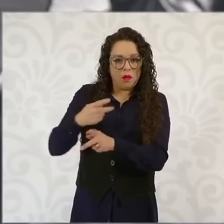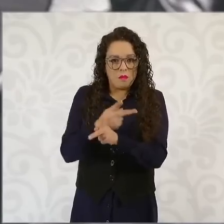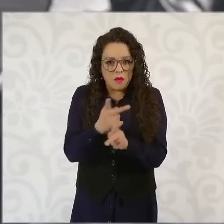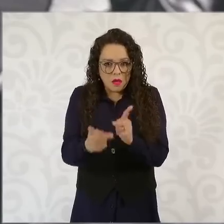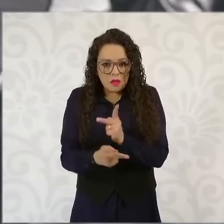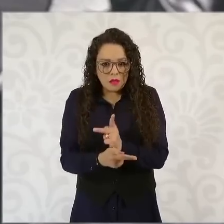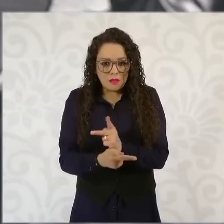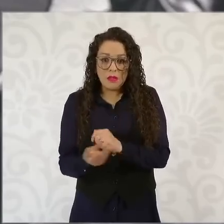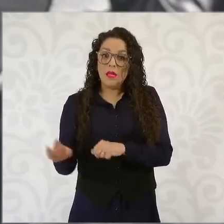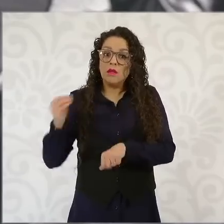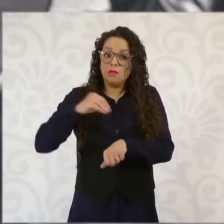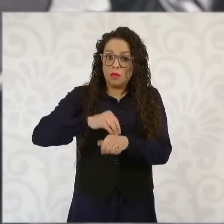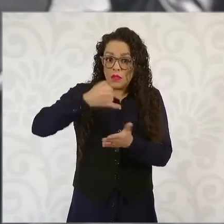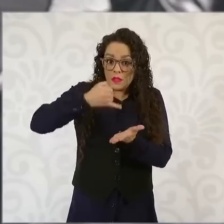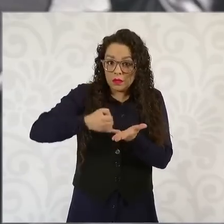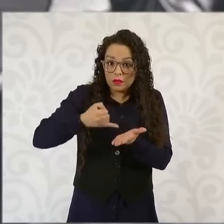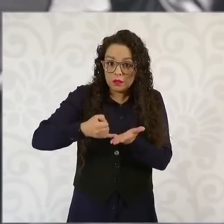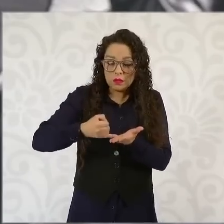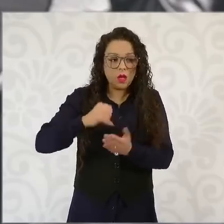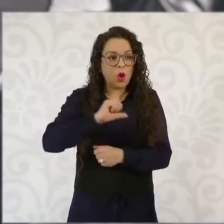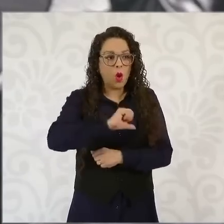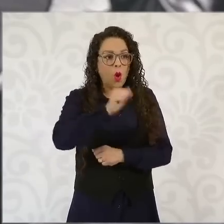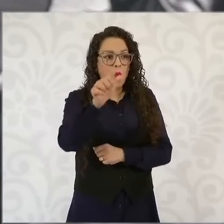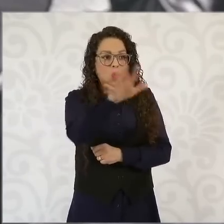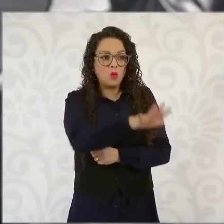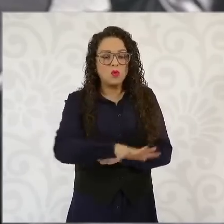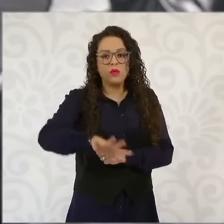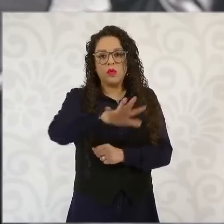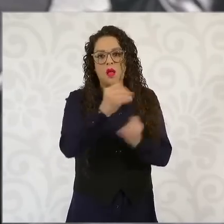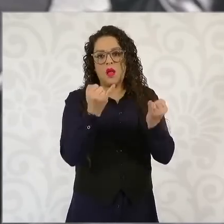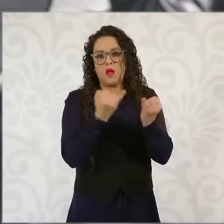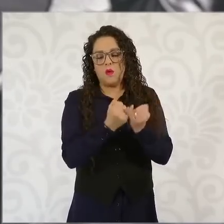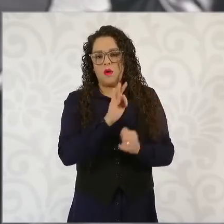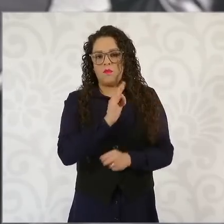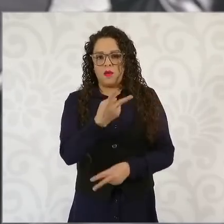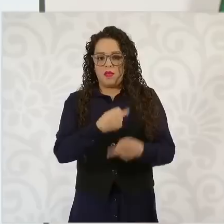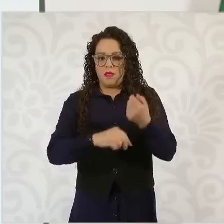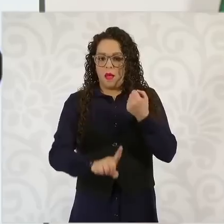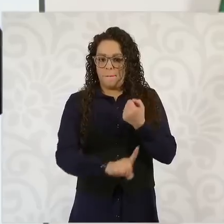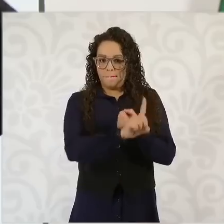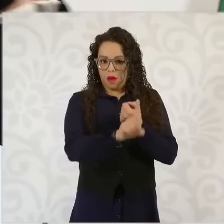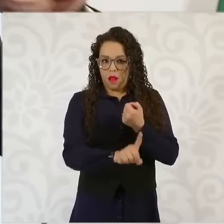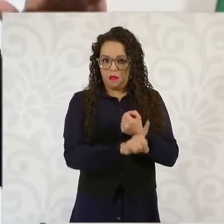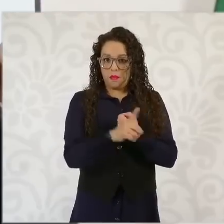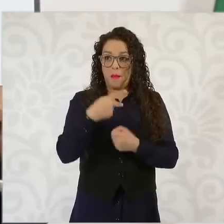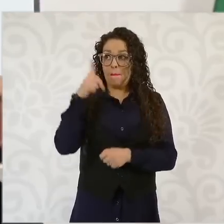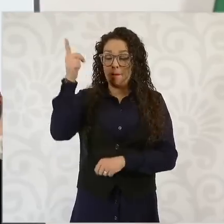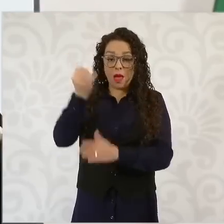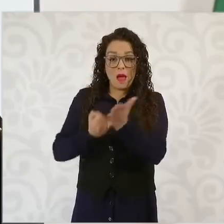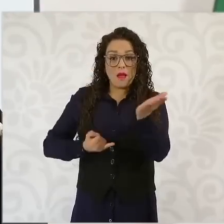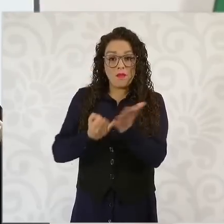muchas industrias esto es una medida que tomó el gobierno de los Estados Unidos de carácter global